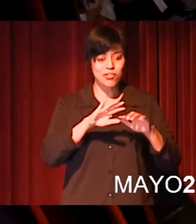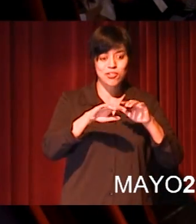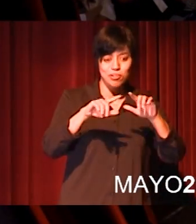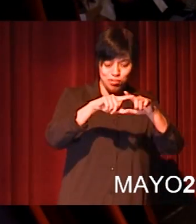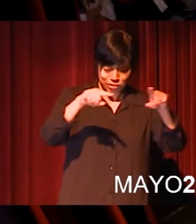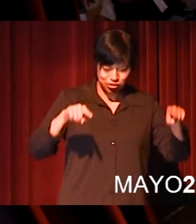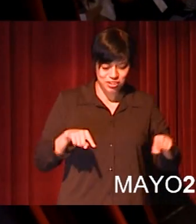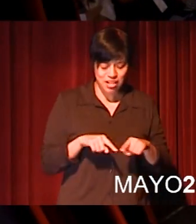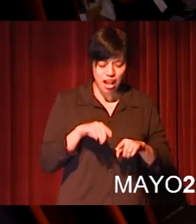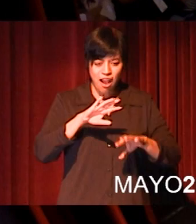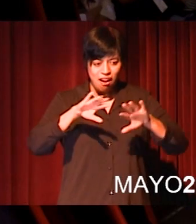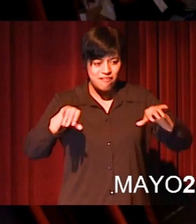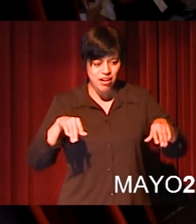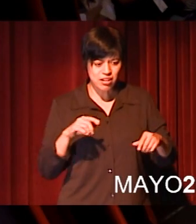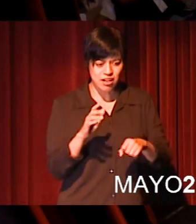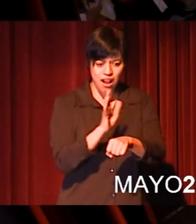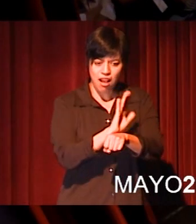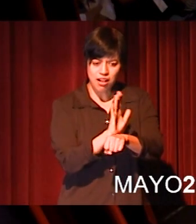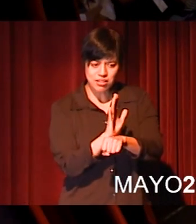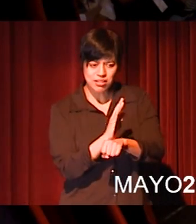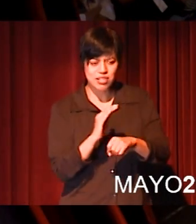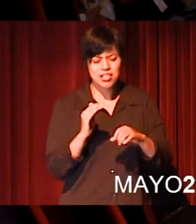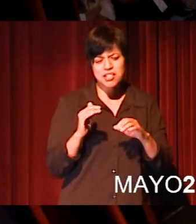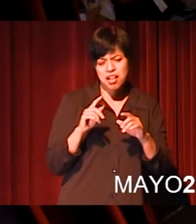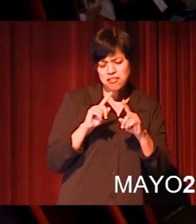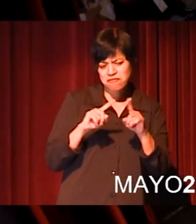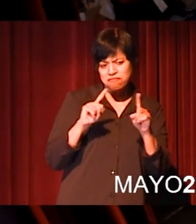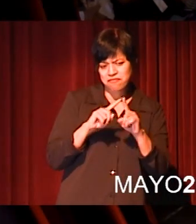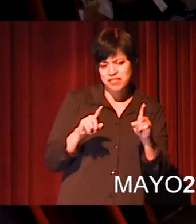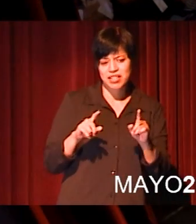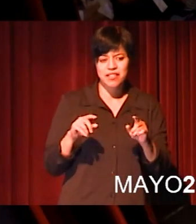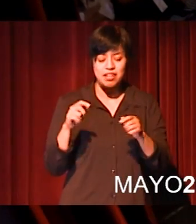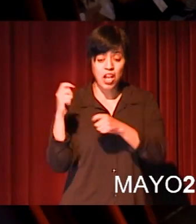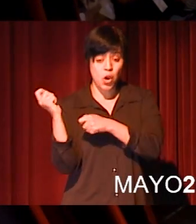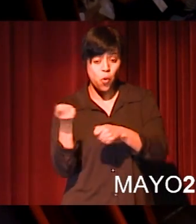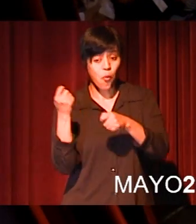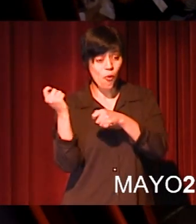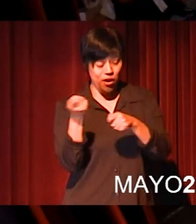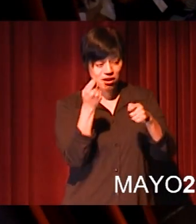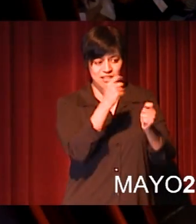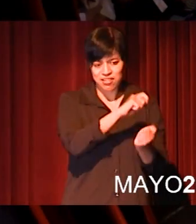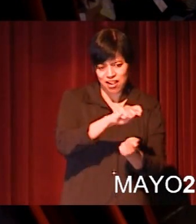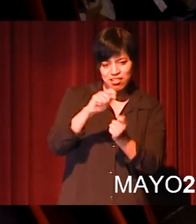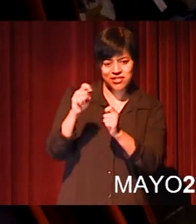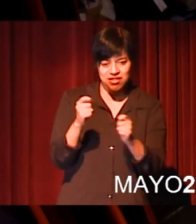sala de cine, terrazas y hasta una pista de tenis en la azotea.